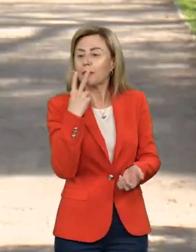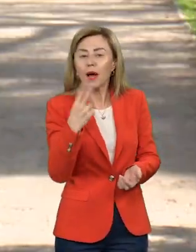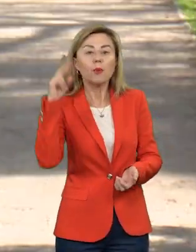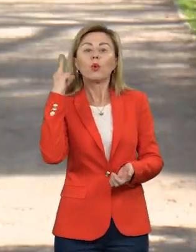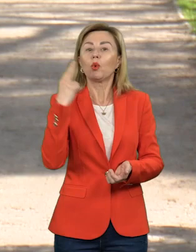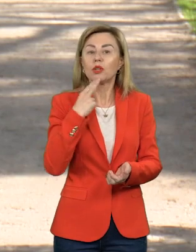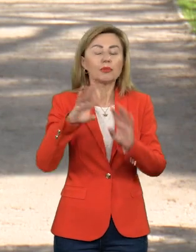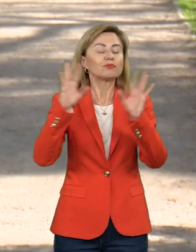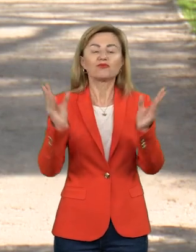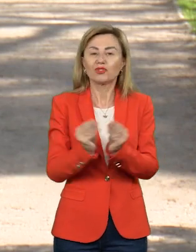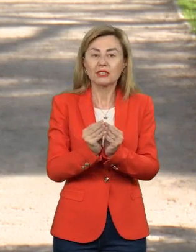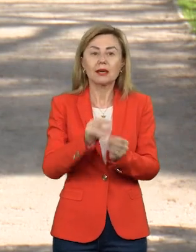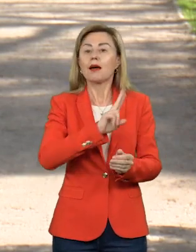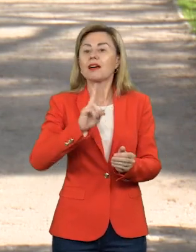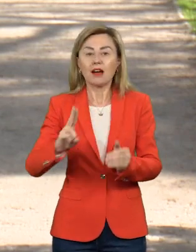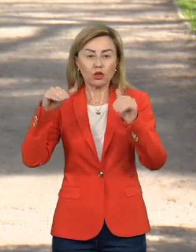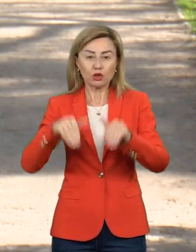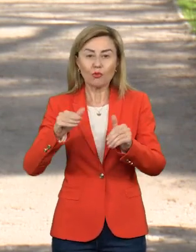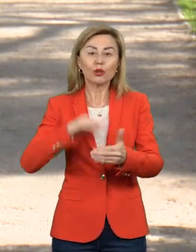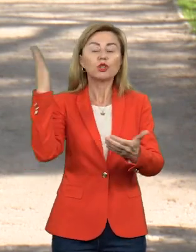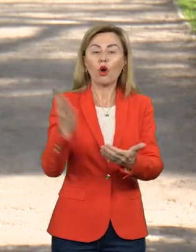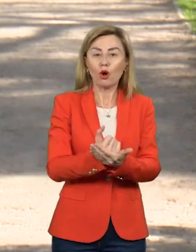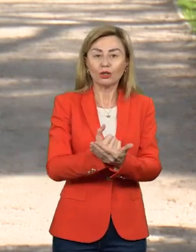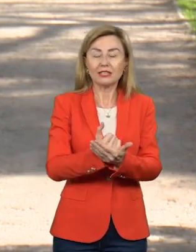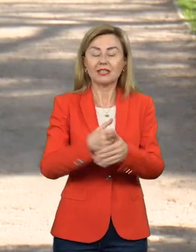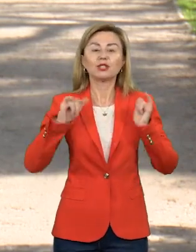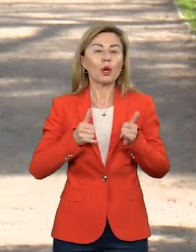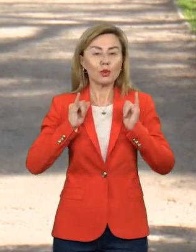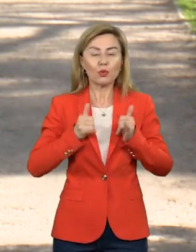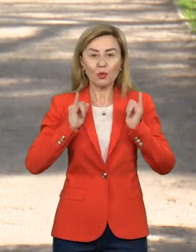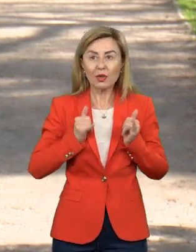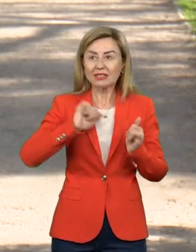W tej chwili są takie rozwiązania, że każdy z nich może zostać turystą górskim.